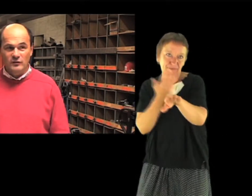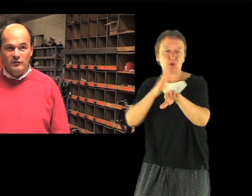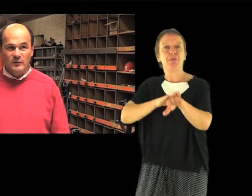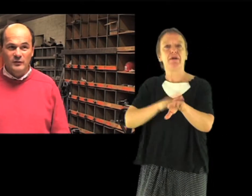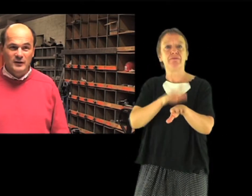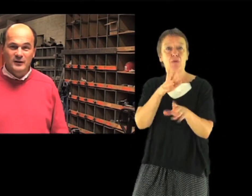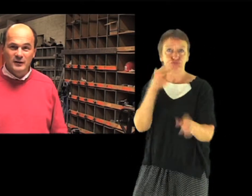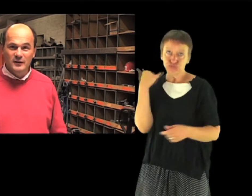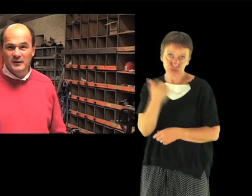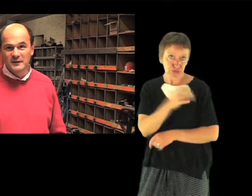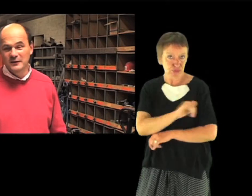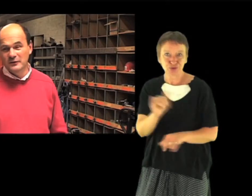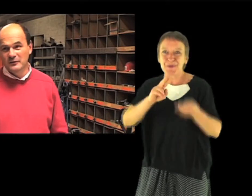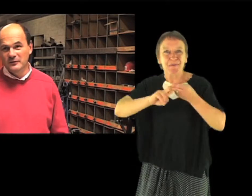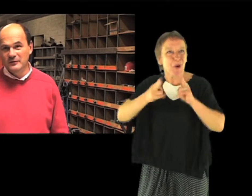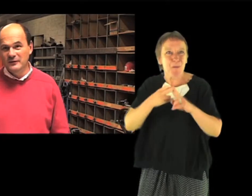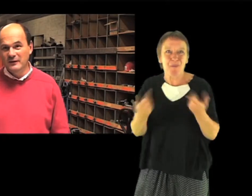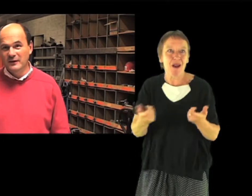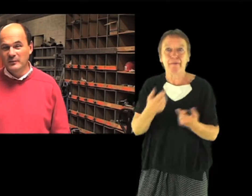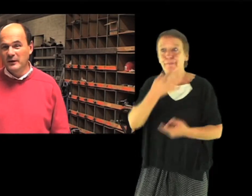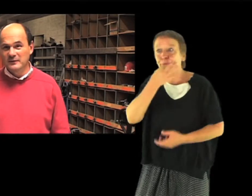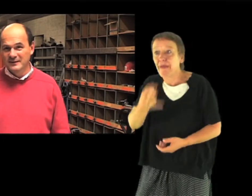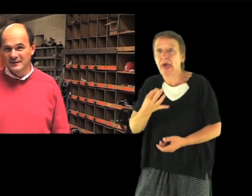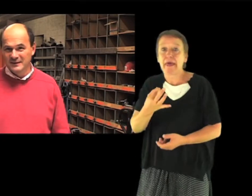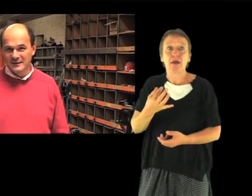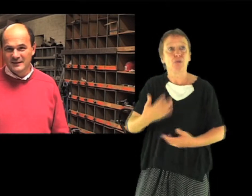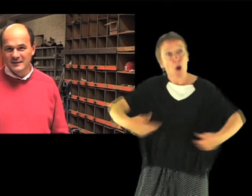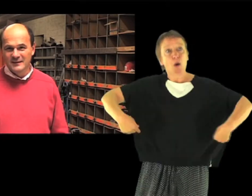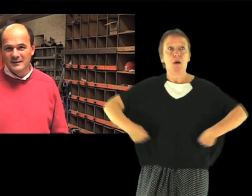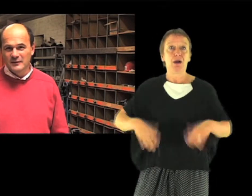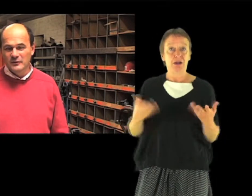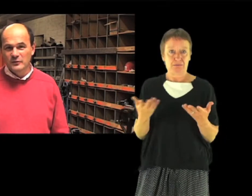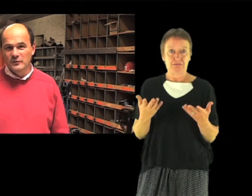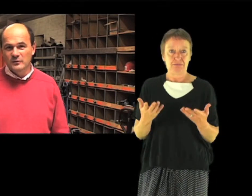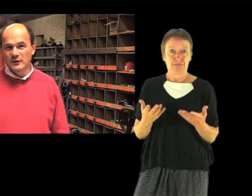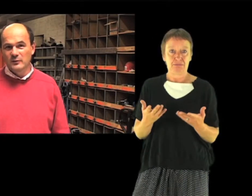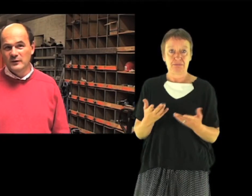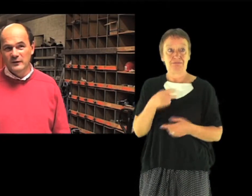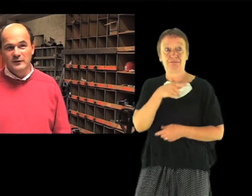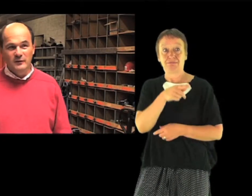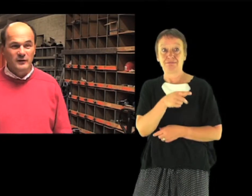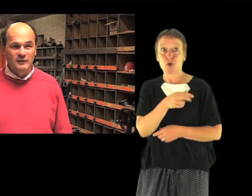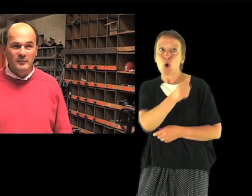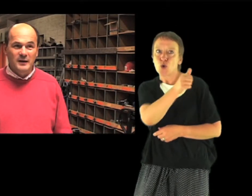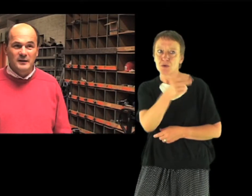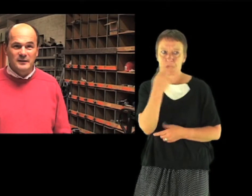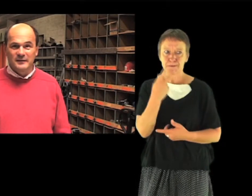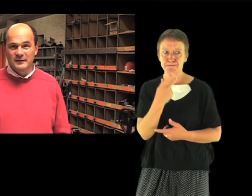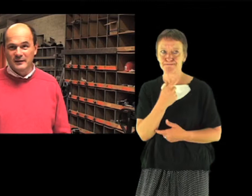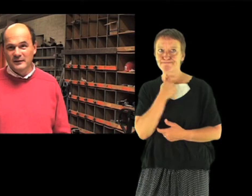Mais je n'ai jamais eu quelqu'un qui m'a dit que ça n'allait pas. Et lui, s'il voit que ça ne va pas,